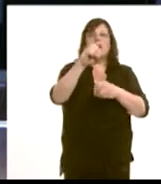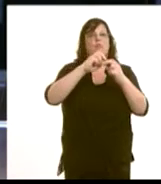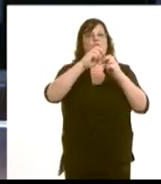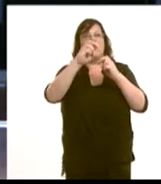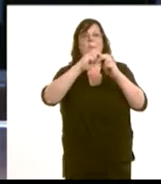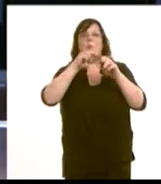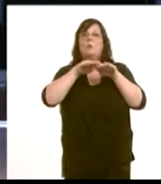Ewropeaidd.